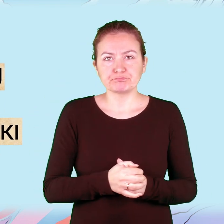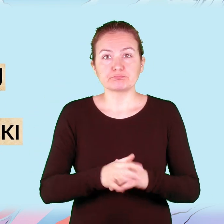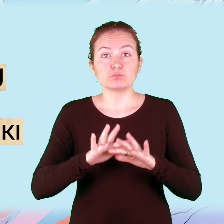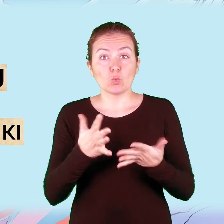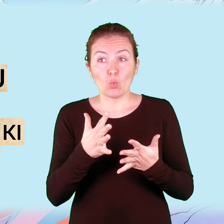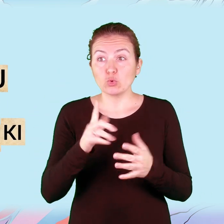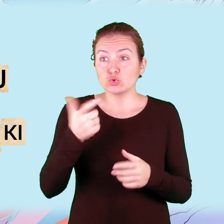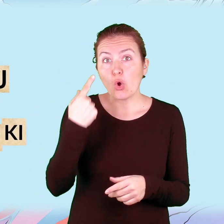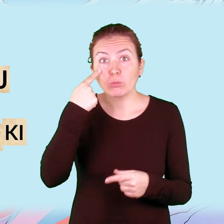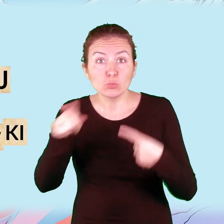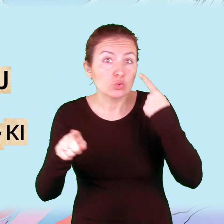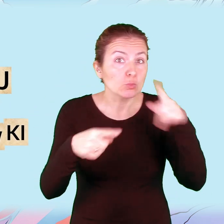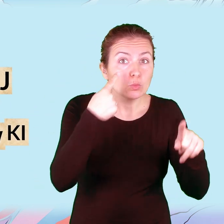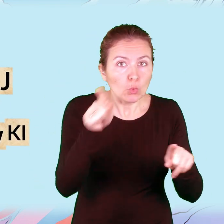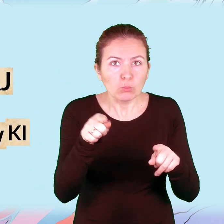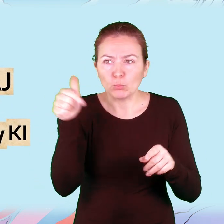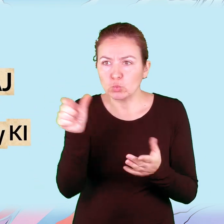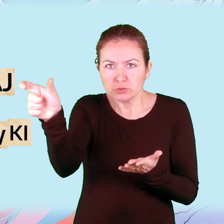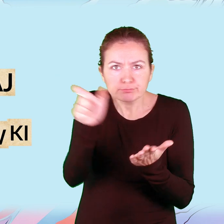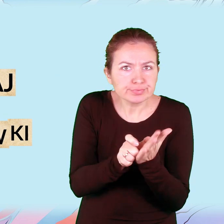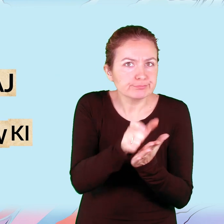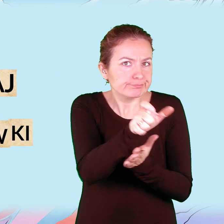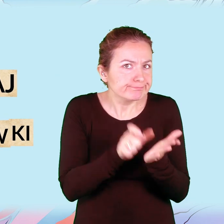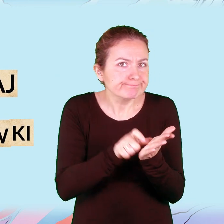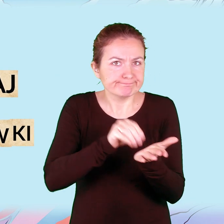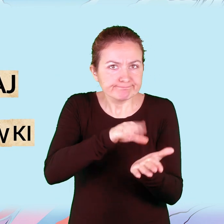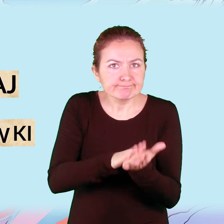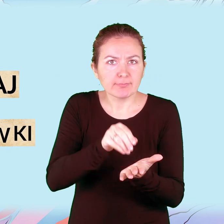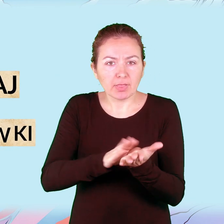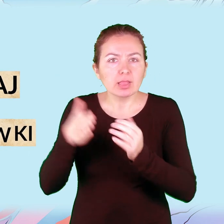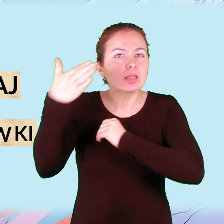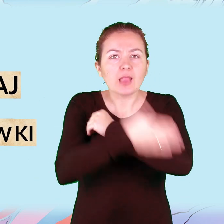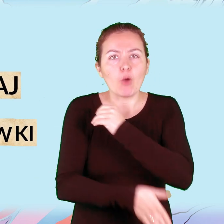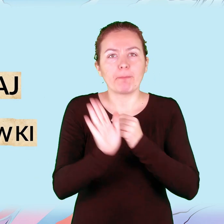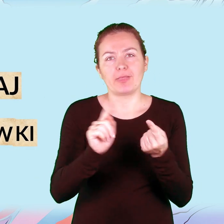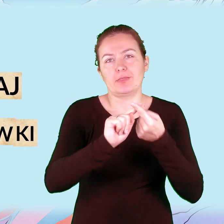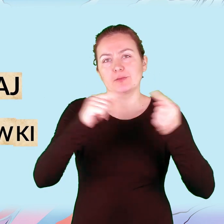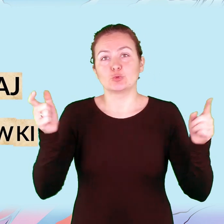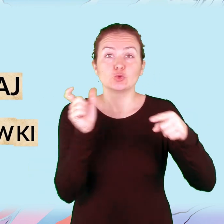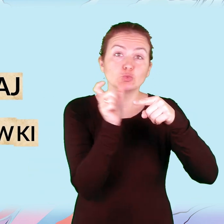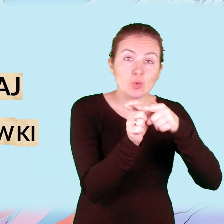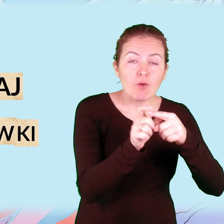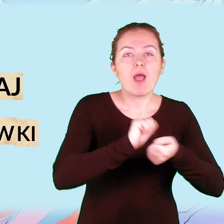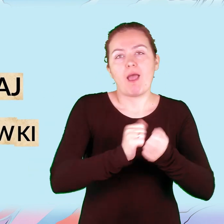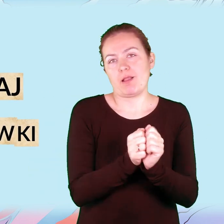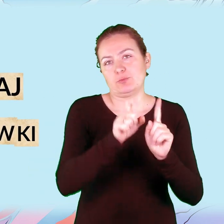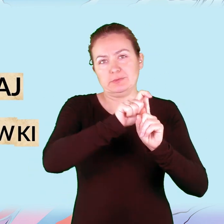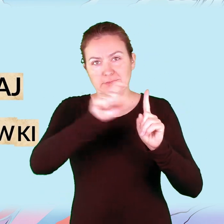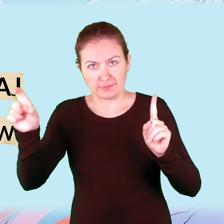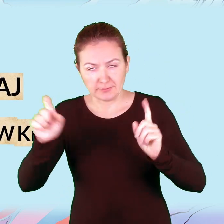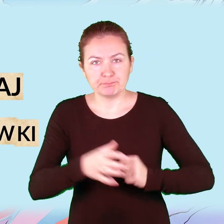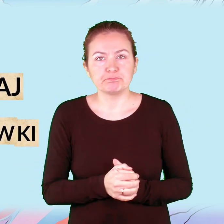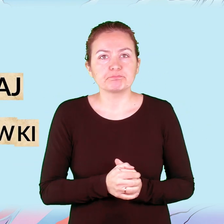Gracz notuje te wskazówki, by na końcu ułożyć z nich słowo lub zdanie.